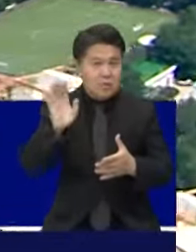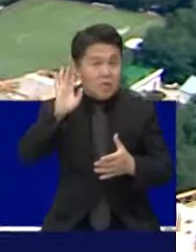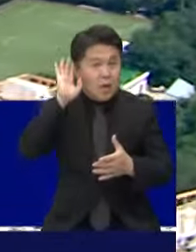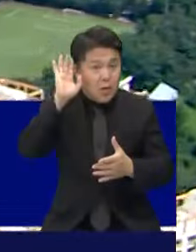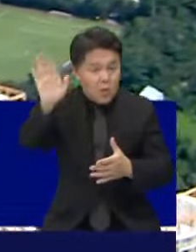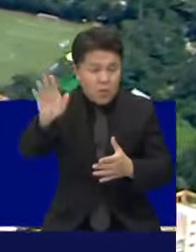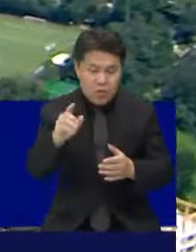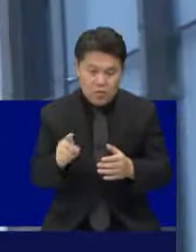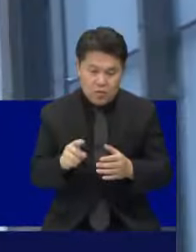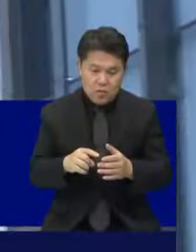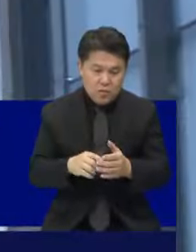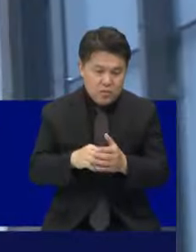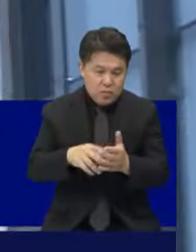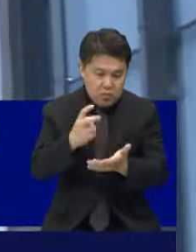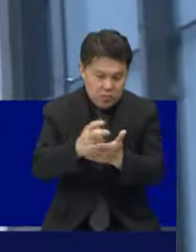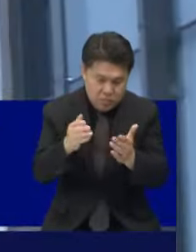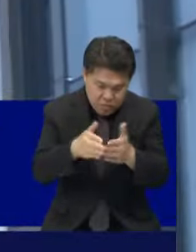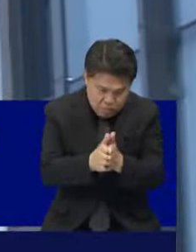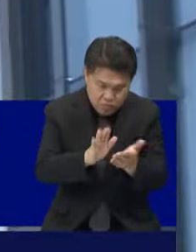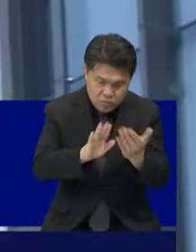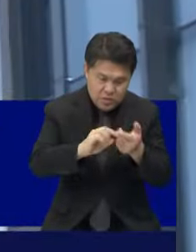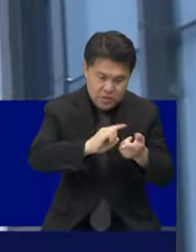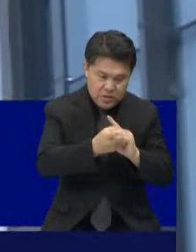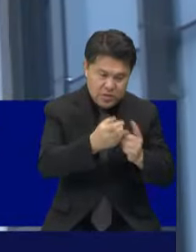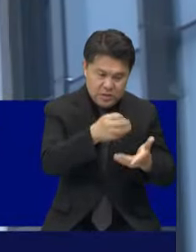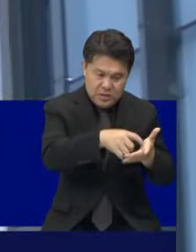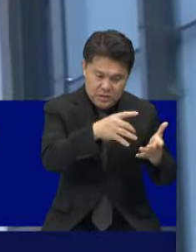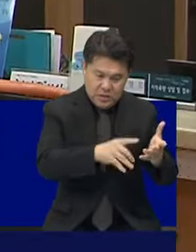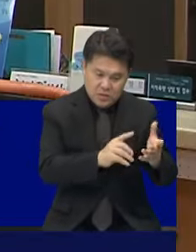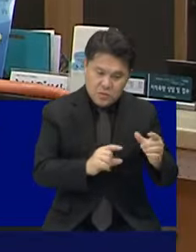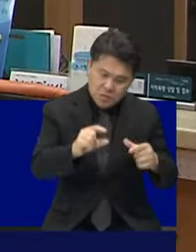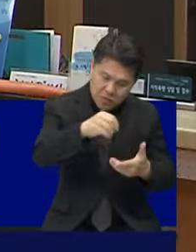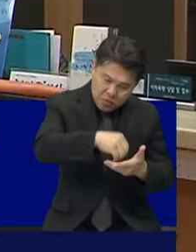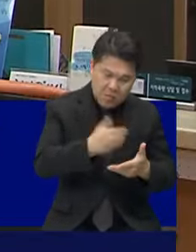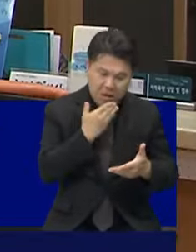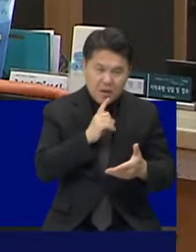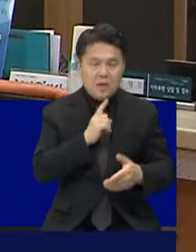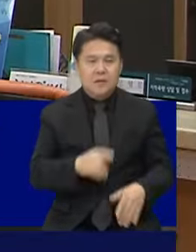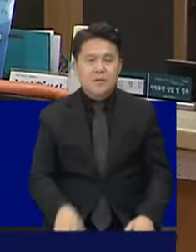종부세를 폐지하면서 재산세 형태의 세금을 일부 담을 수 있다고 말했습니다.